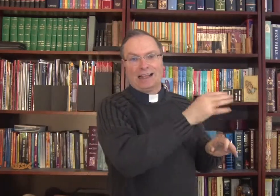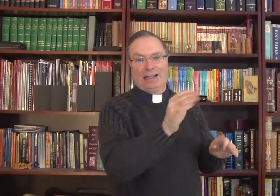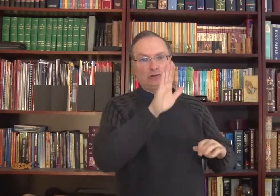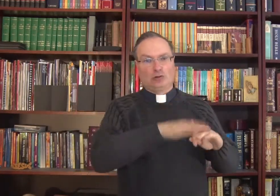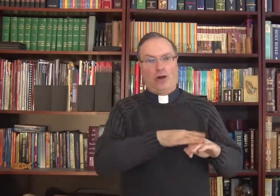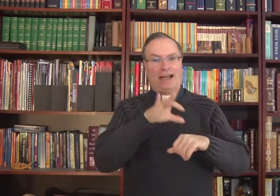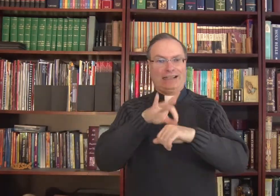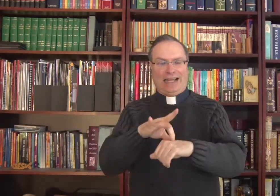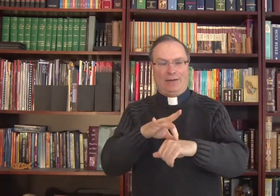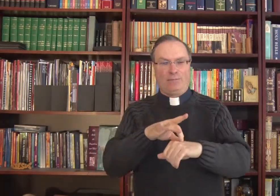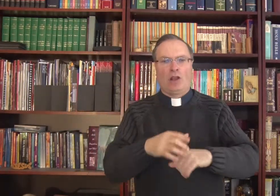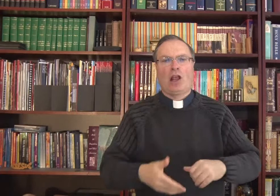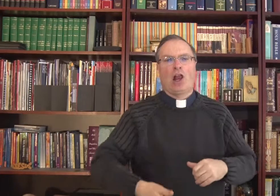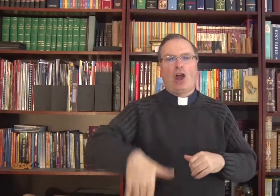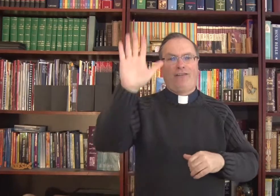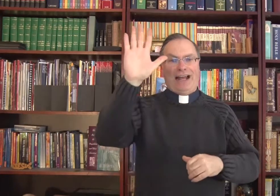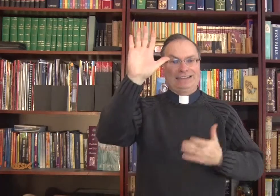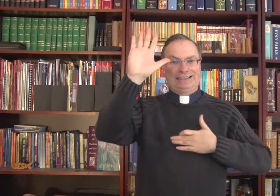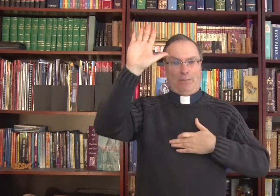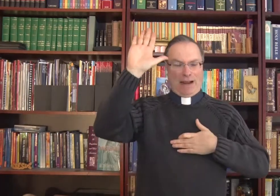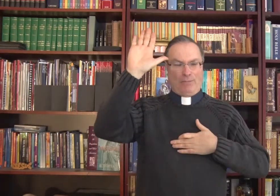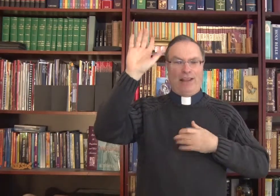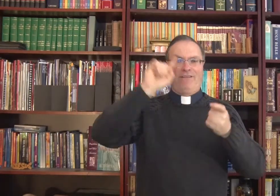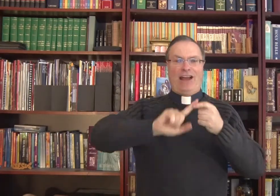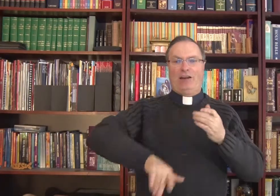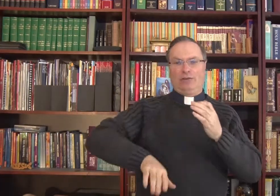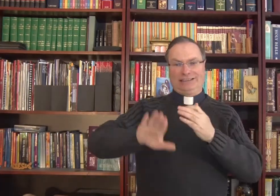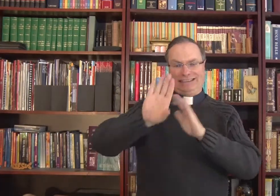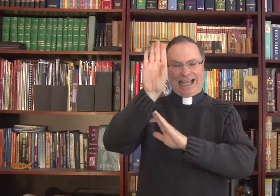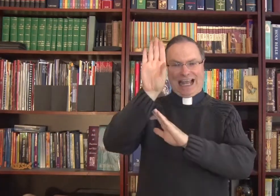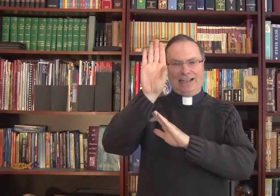et sur la terre leva sa main vers le ciel